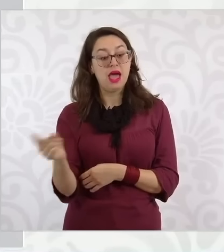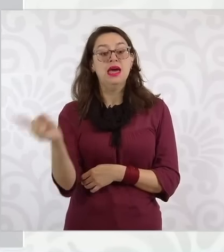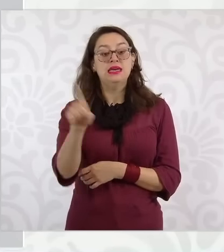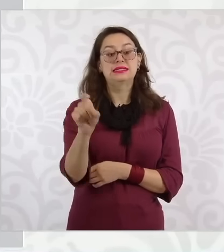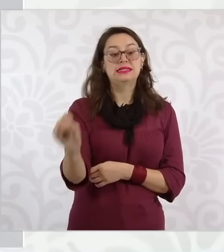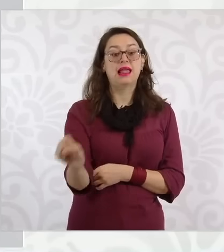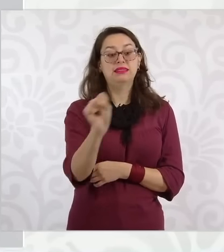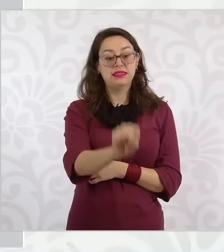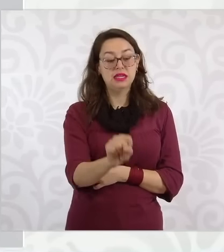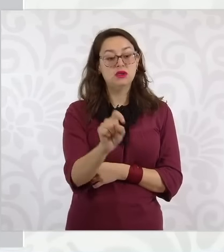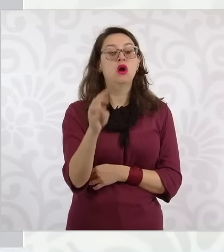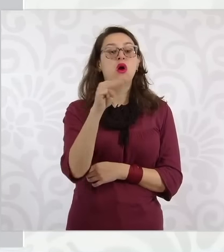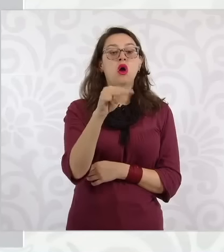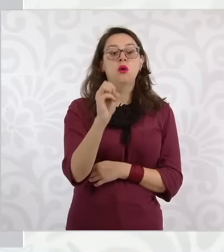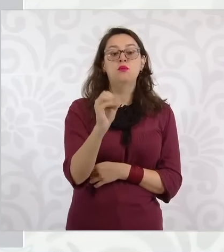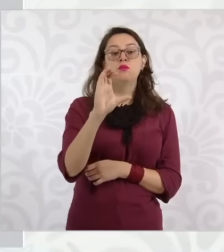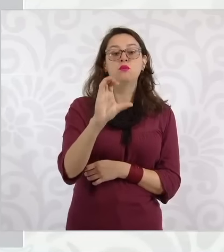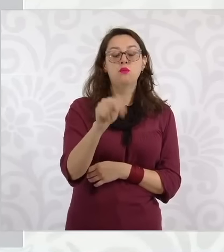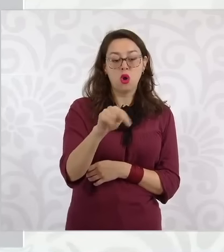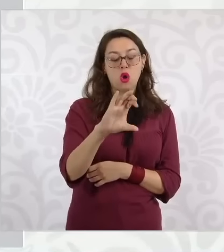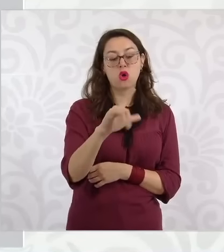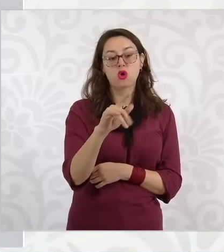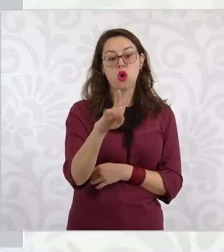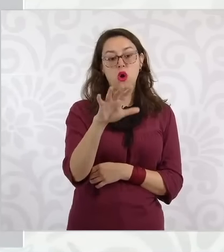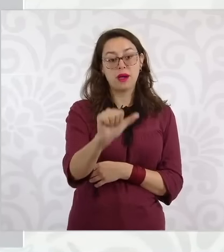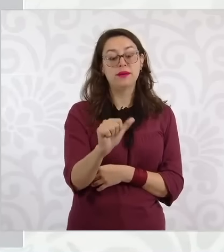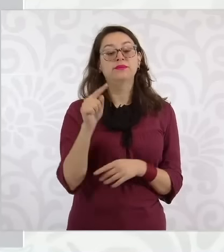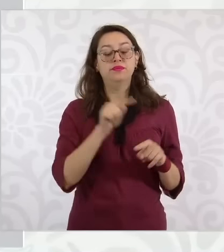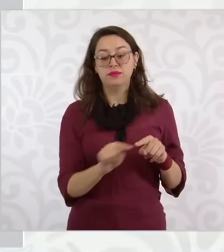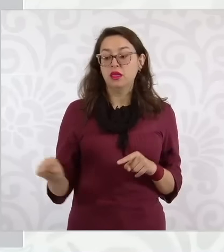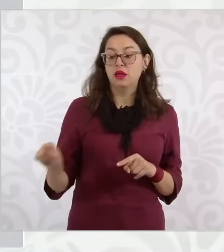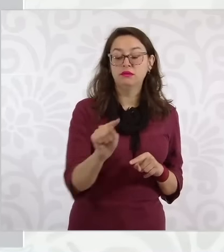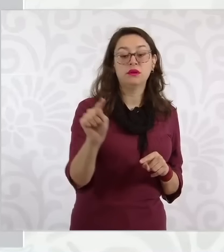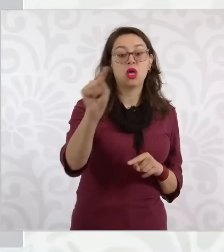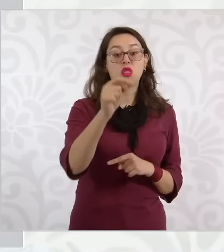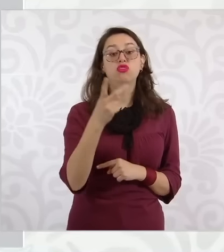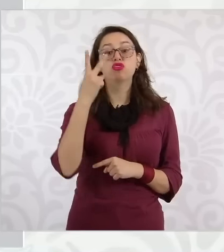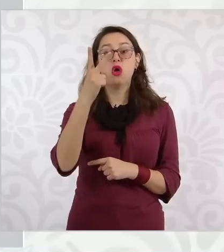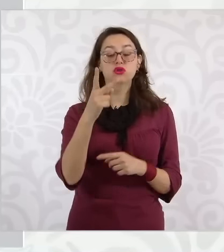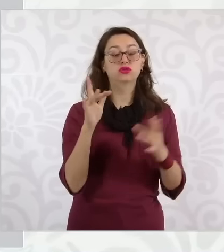Saltillo Monclova y llegando así y conectando a dos puntos fronterizos que son muy importantes.